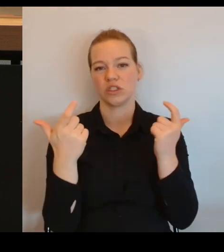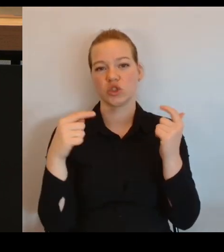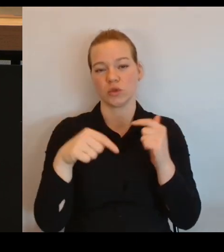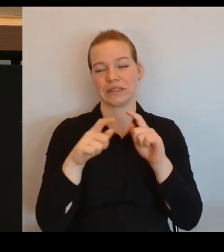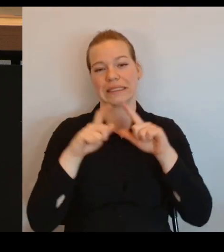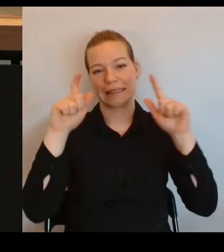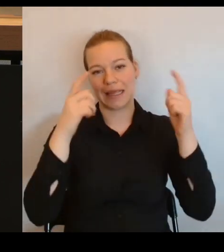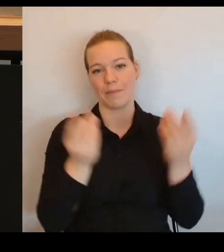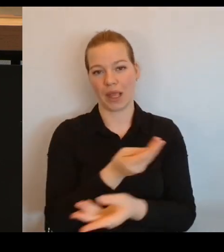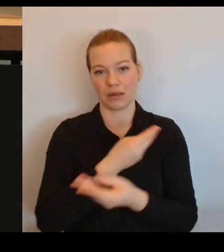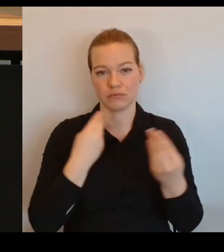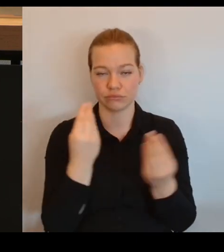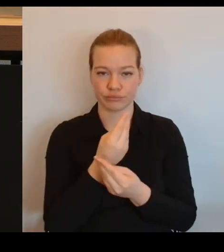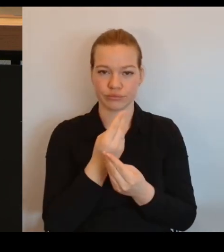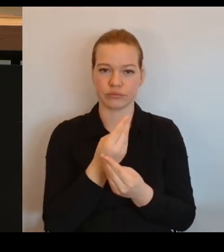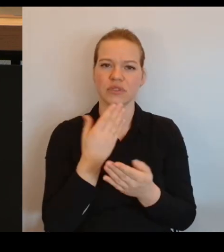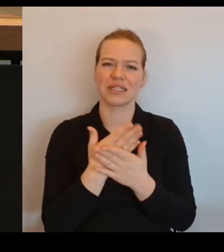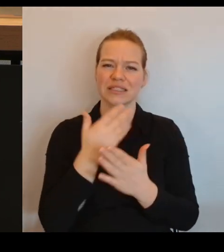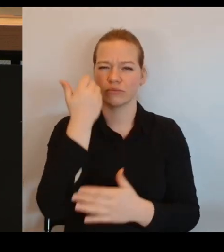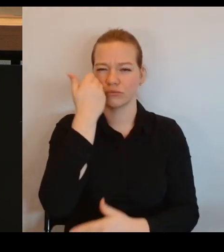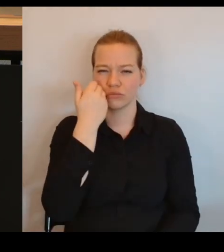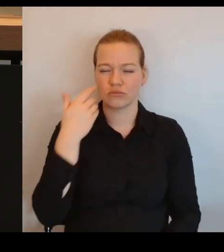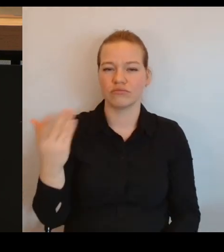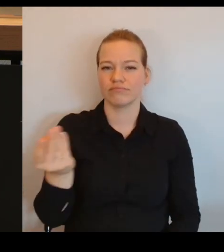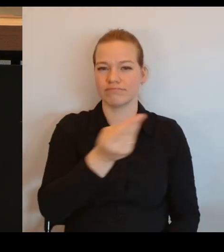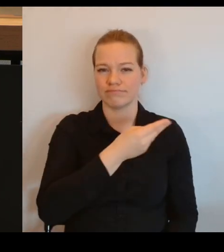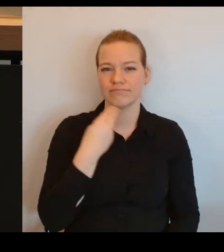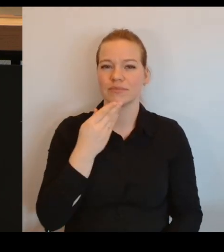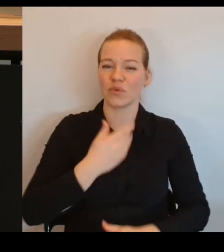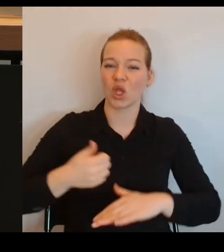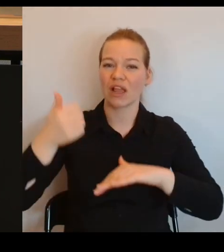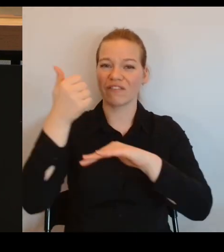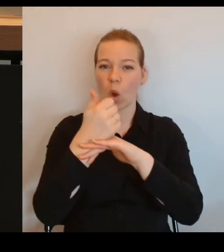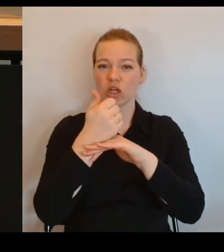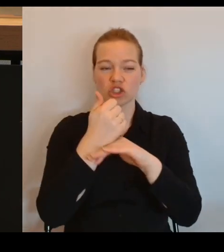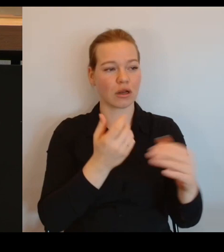dann den aktuellen Stand hören. Ein attraktiven ÖPNV, einen